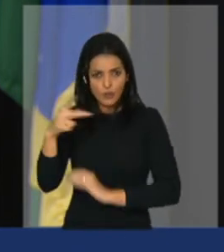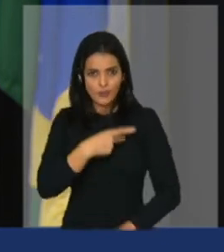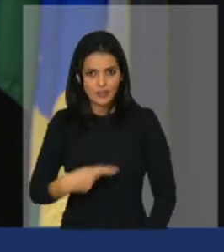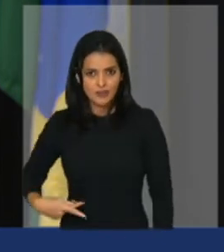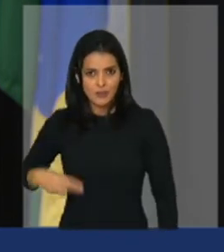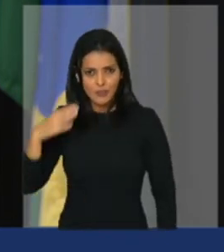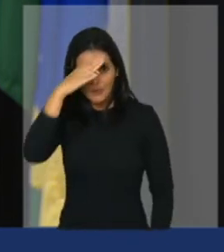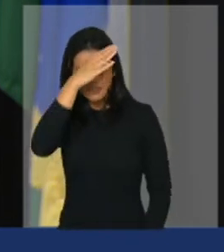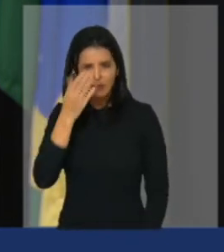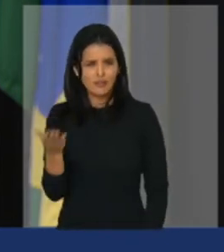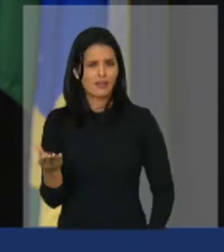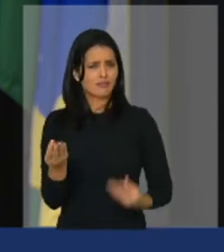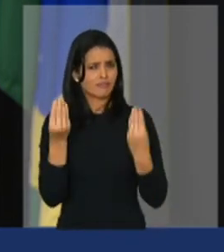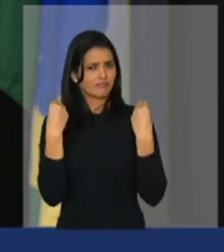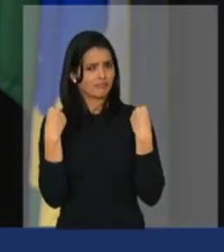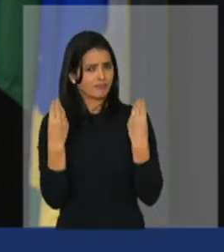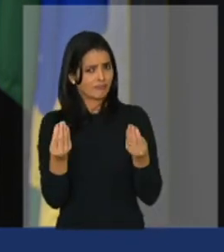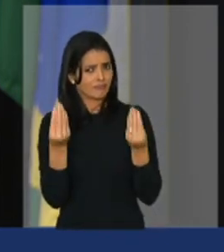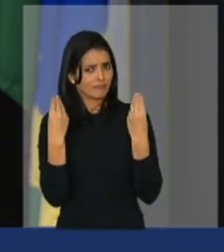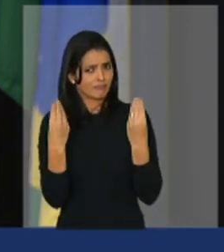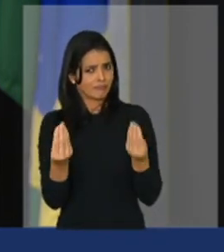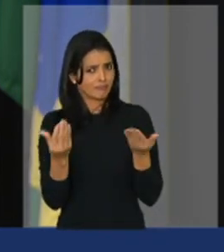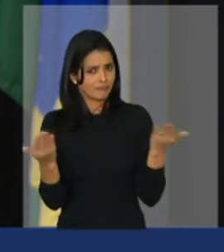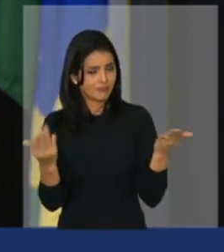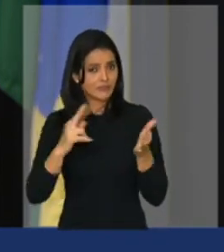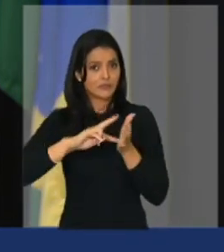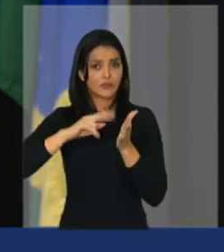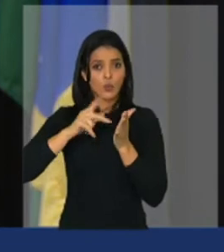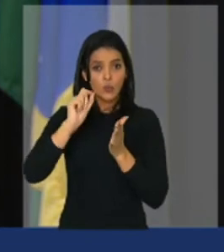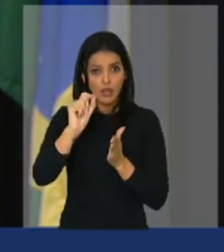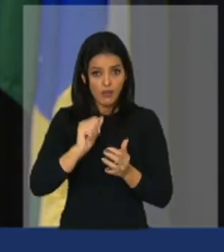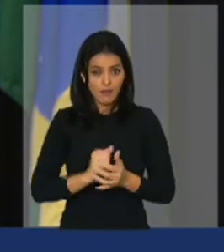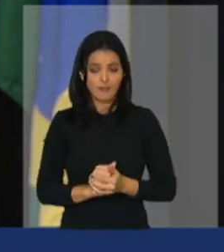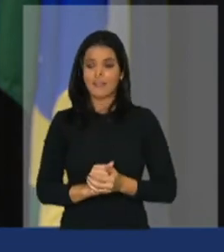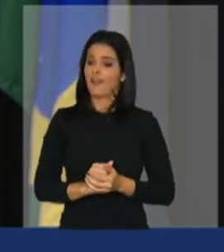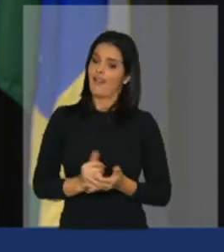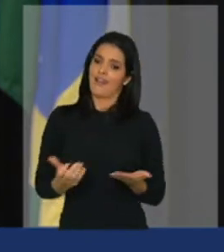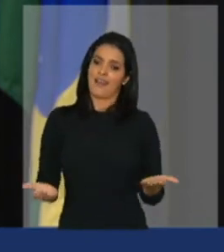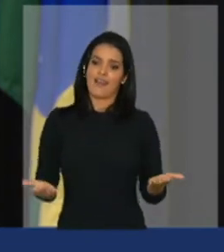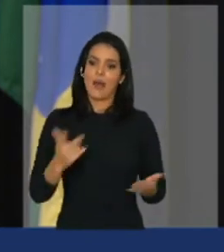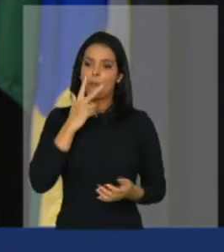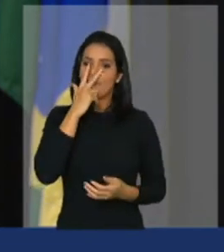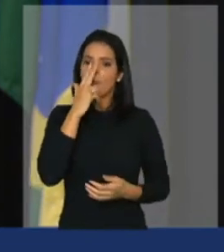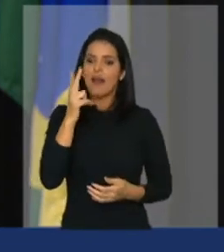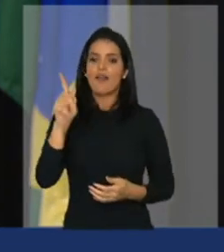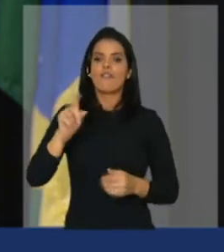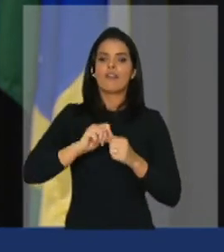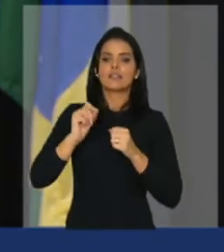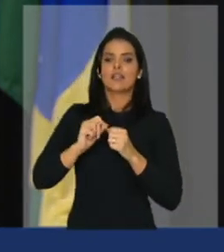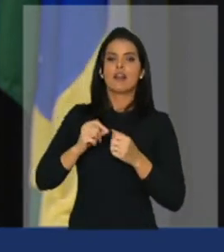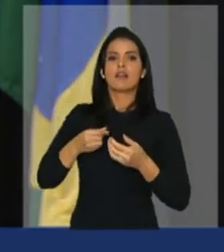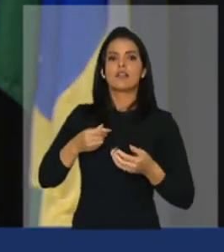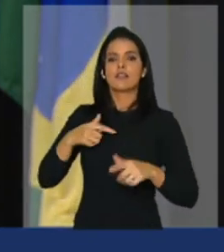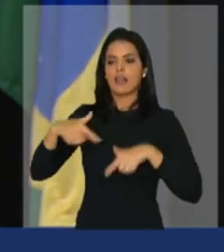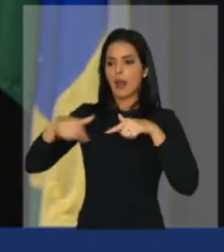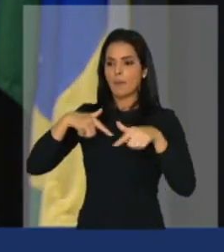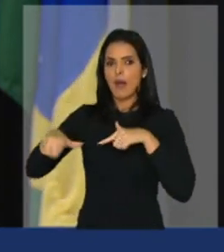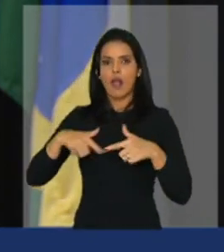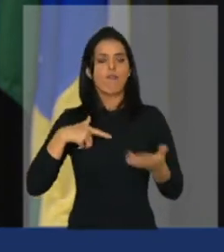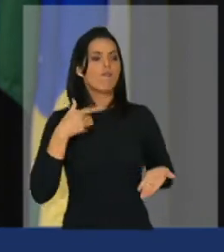TRABALHO DE MILITANTE CONTRA O VOTO IMPOSTO RES, USURPANDO, AGORA TAMBÉM QUEREM FAZER UM INQUÉRITO PROCESSUAL PORQUE